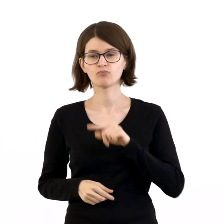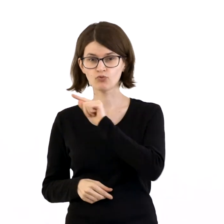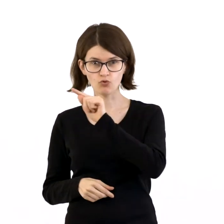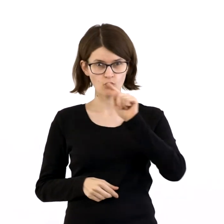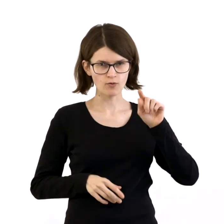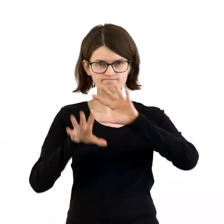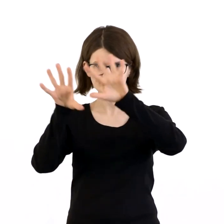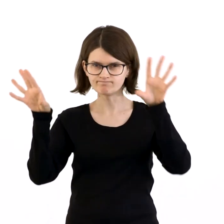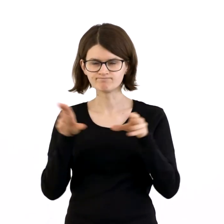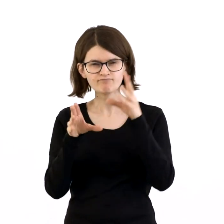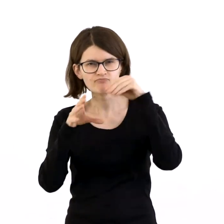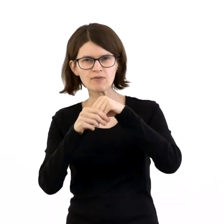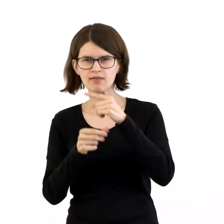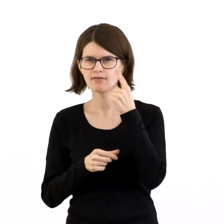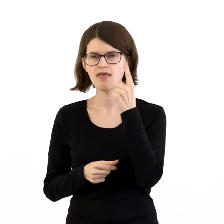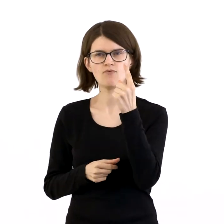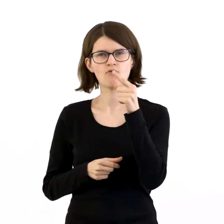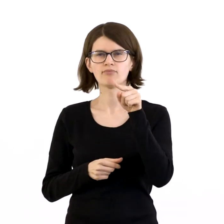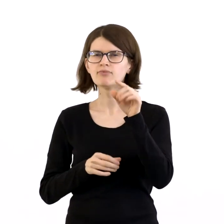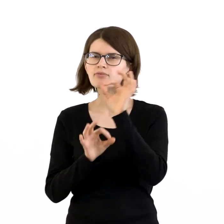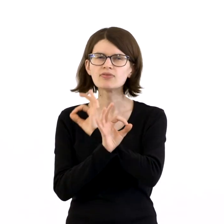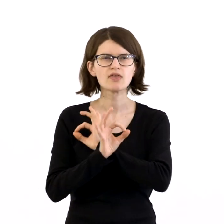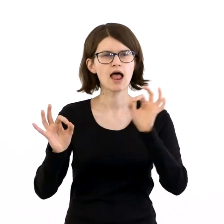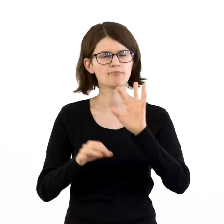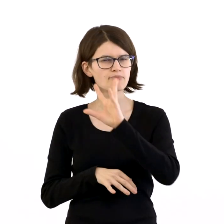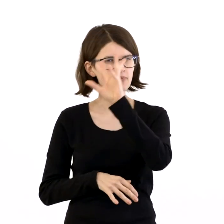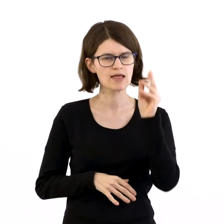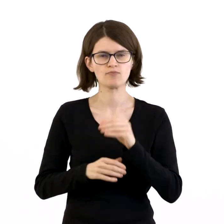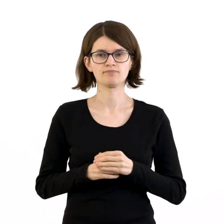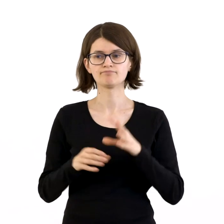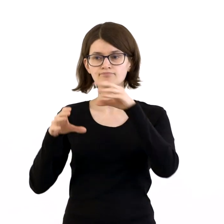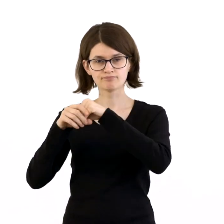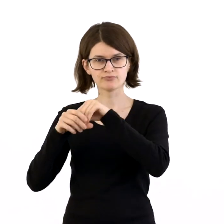Każda część stanowi całość samą w sobie, a równocześnie jest częścią większej całości.